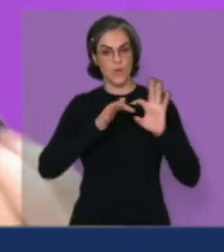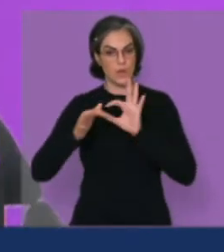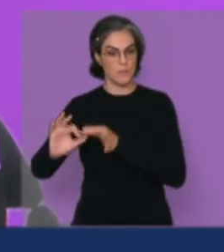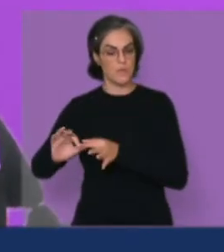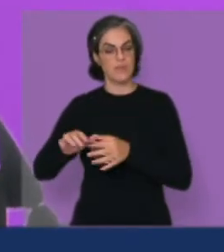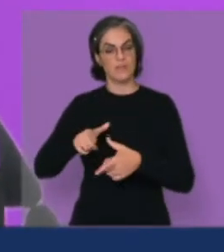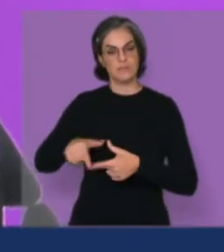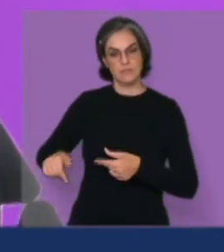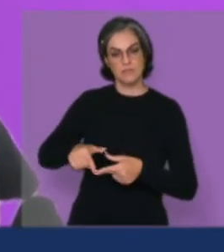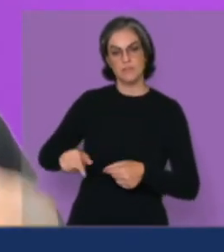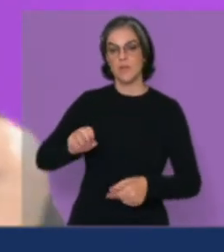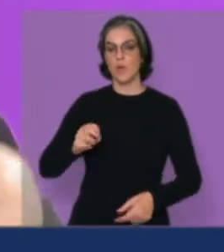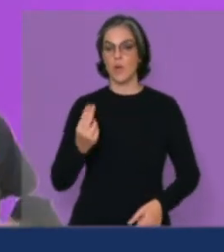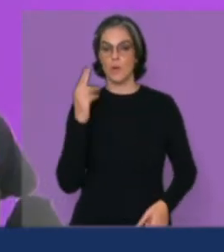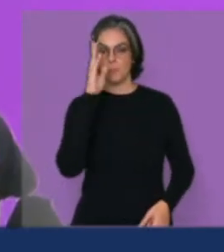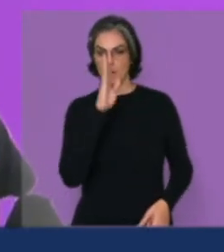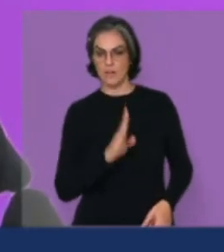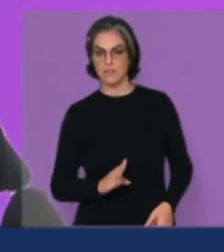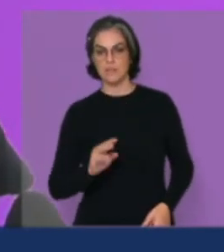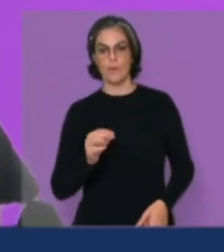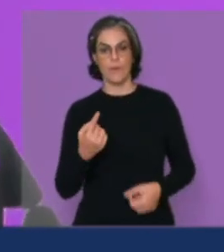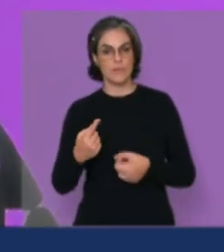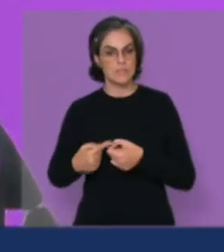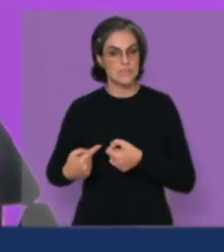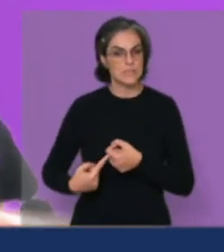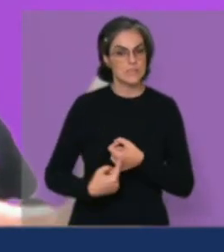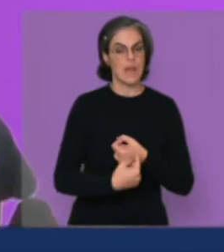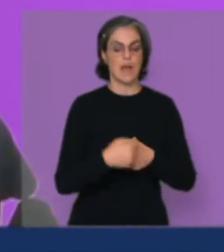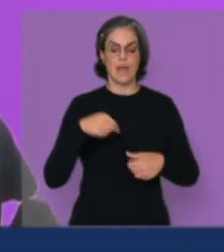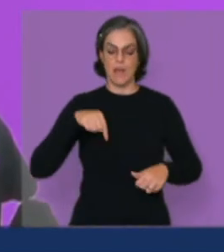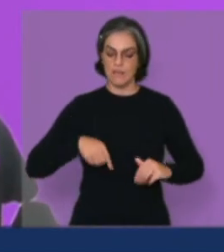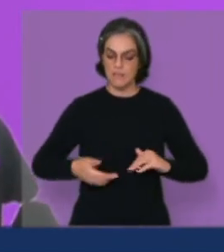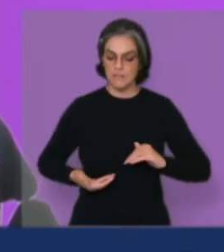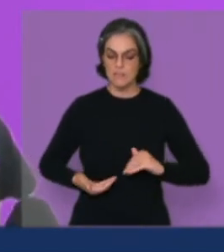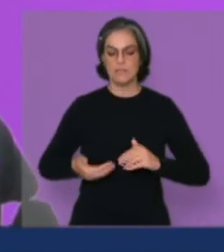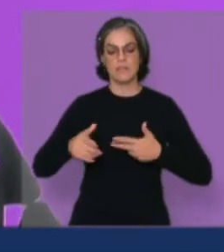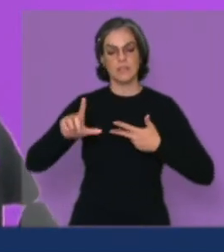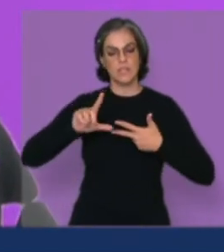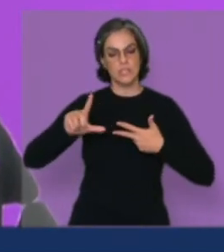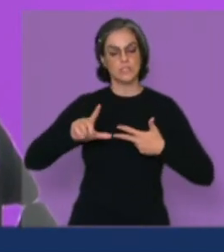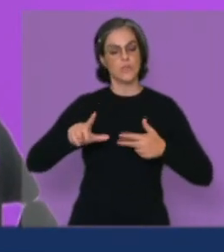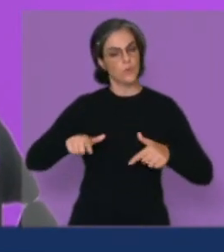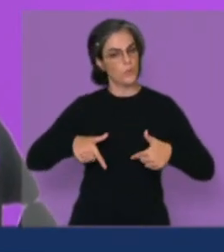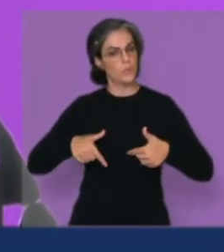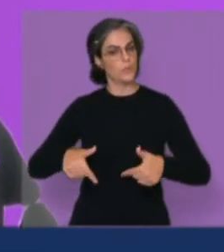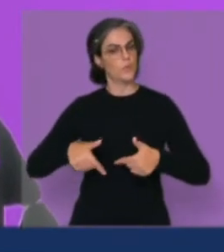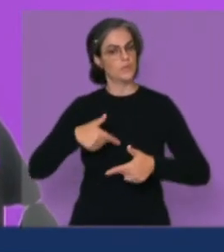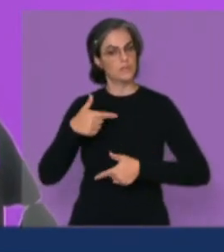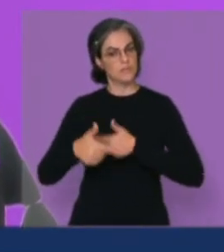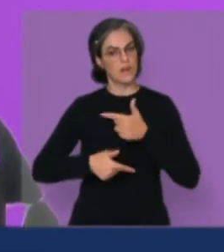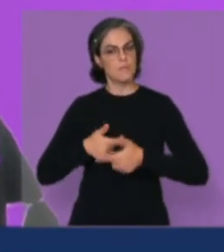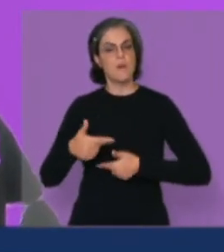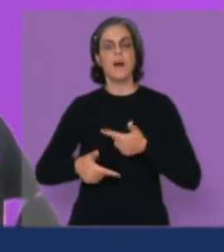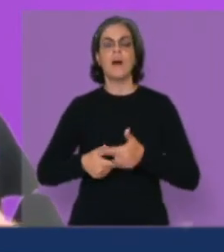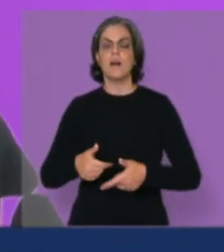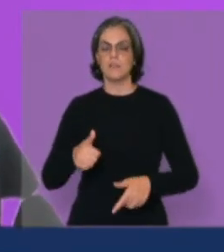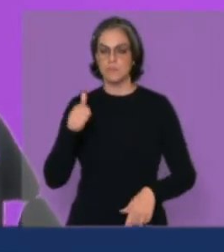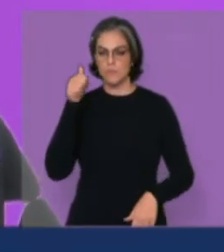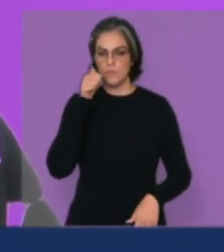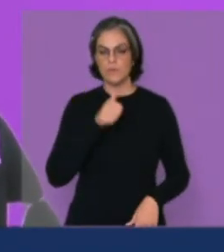PEQUENAS CIDADES, ESTAR NO LEGISLATIVO, ESTÁ A FRENTE DO TRABALHO, FAZ COM QUE HOMENS TAMBÉM SÉRIO, QUE CARREGAM